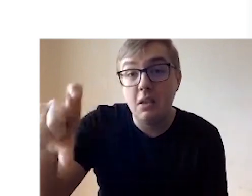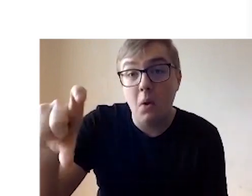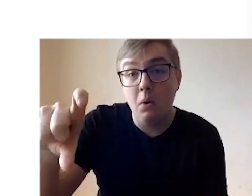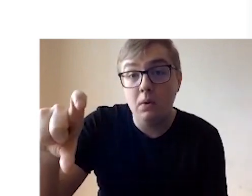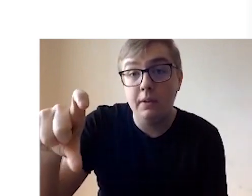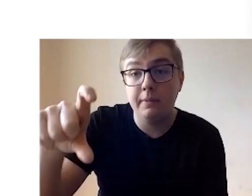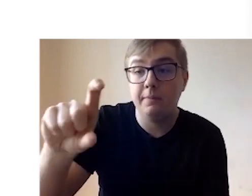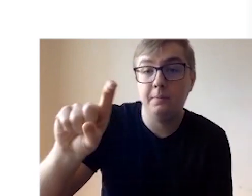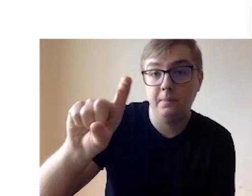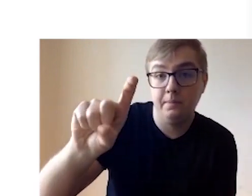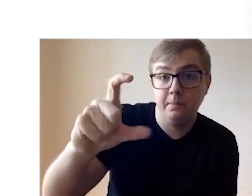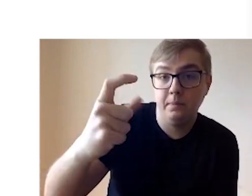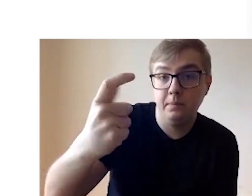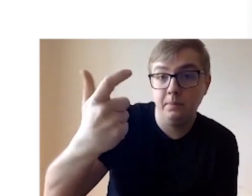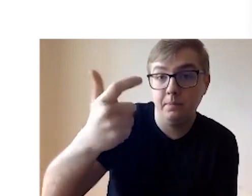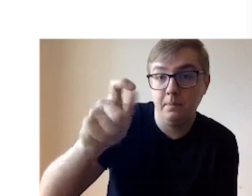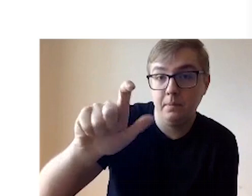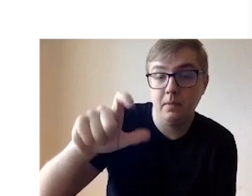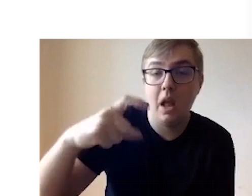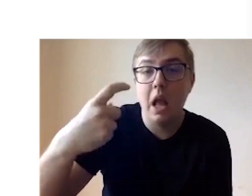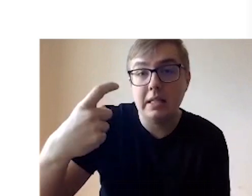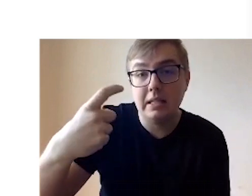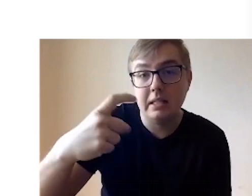Liczbę "100" migamy w taki sposób, od siebie.